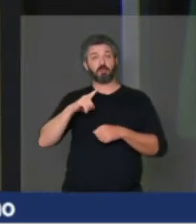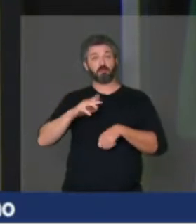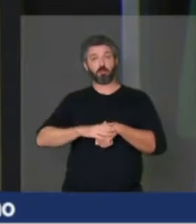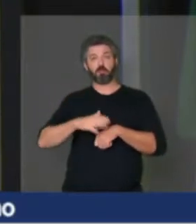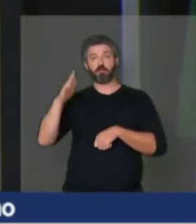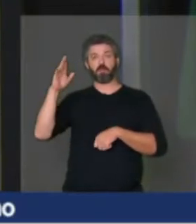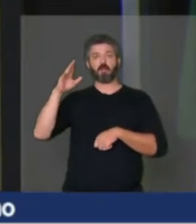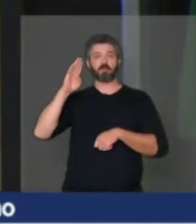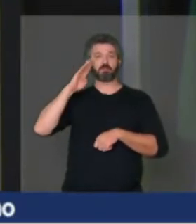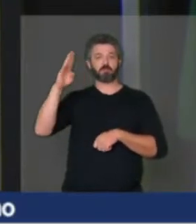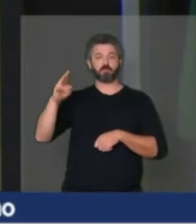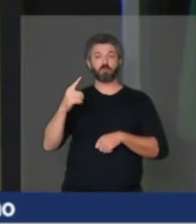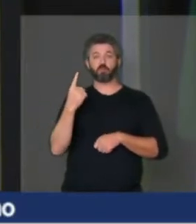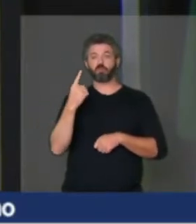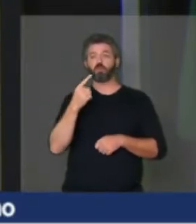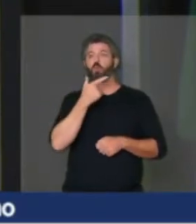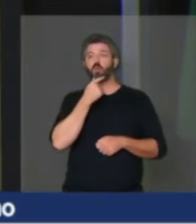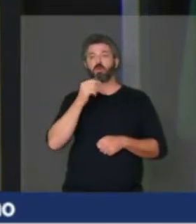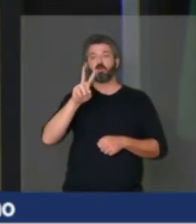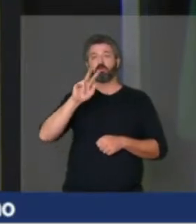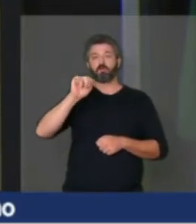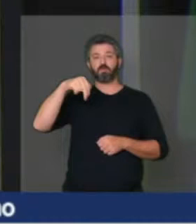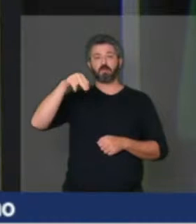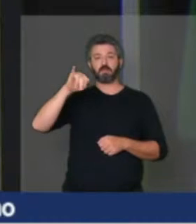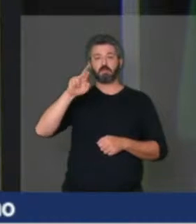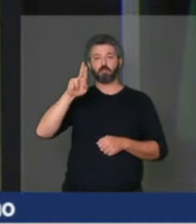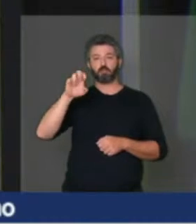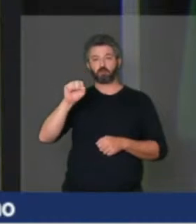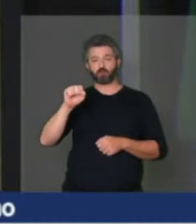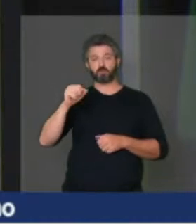DE PRATA DOS SOE METROS RASOS DOS JOGOS PARALÍMPICOS, ELE